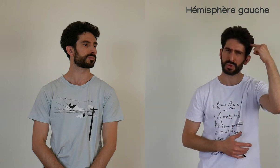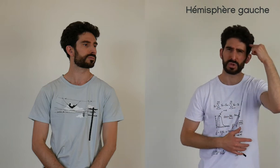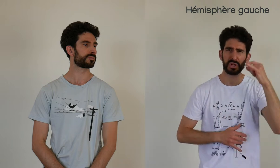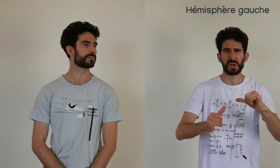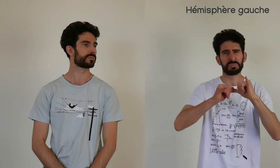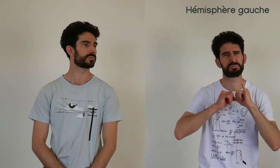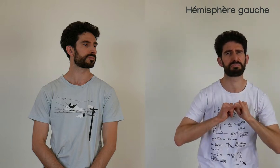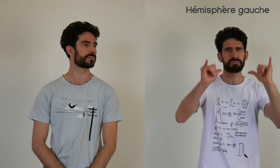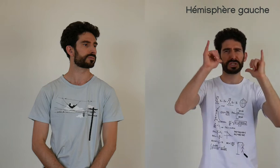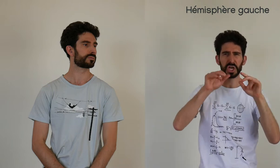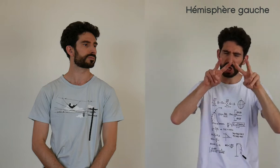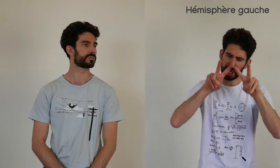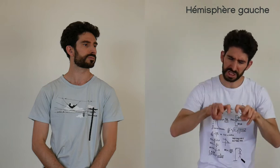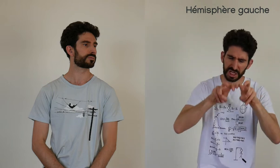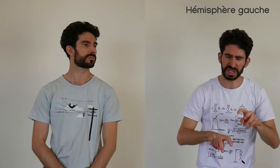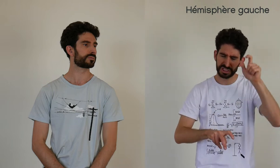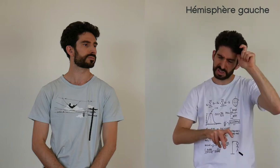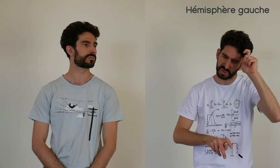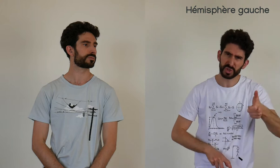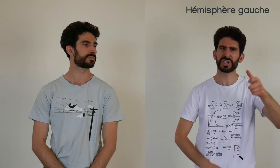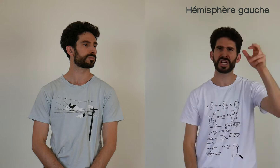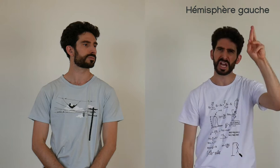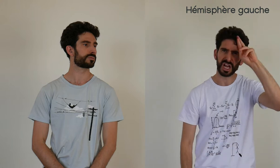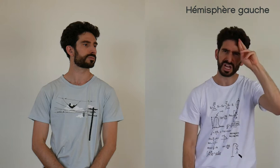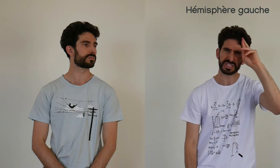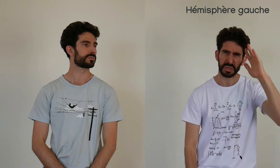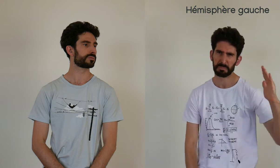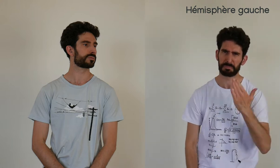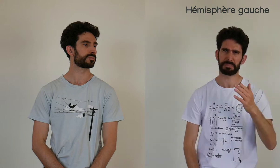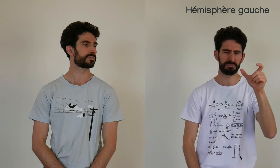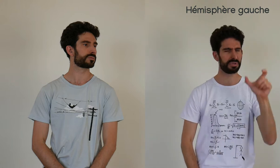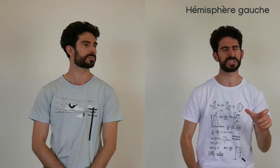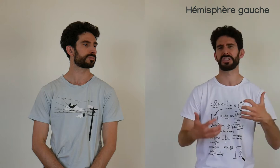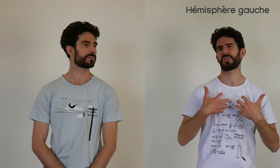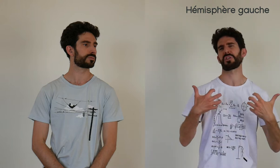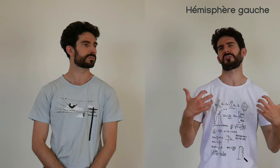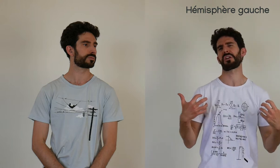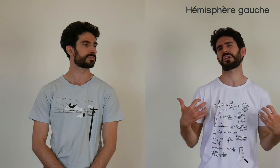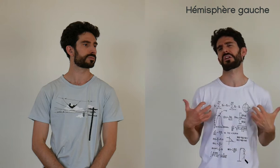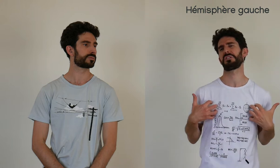est le siège de l'analyse, de la logique et de la raison. Elle est typique des scientifiques.